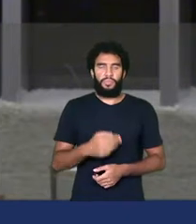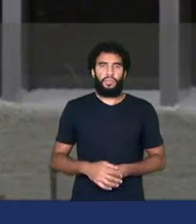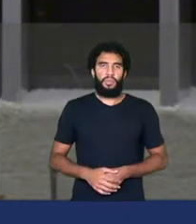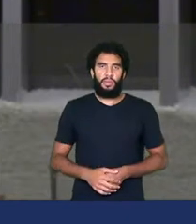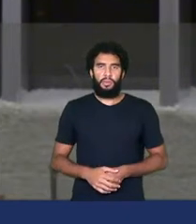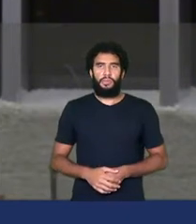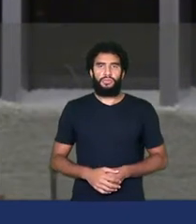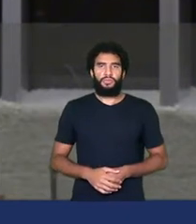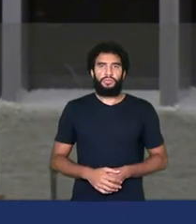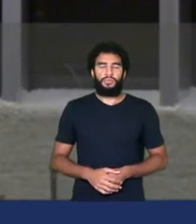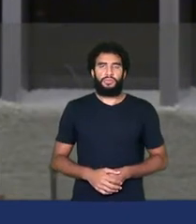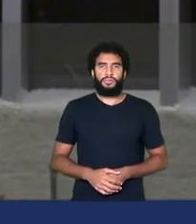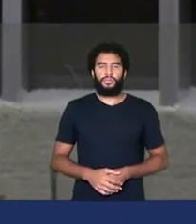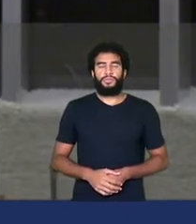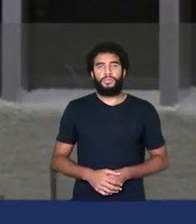APOSTAS. E AÍ DIGO EU: NÃO